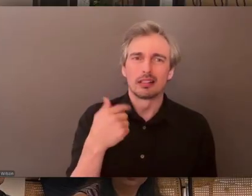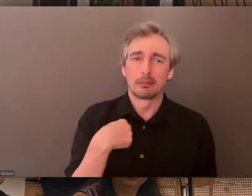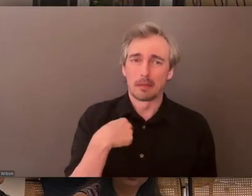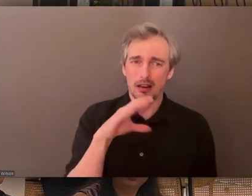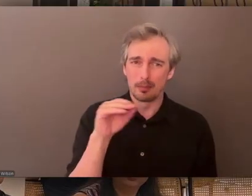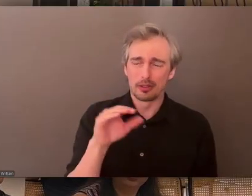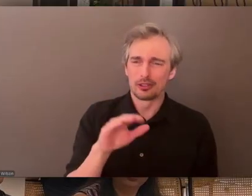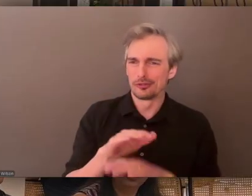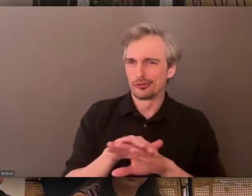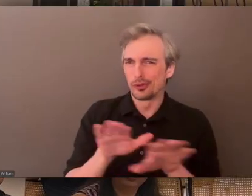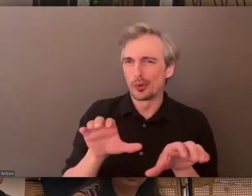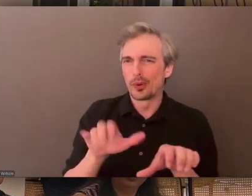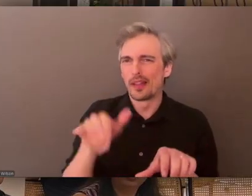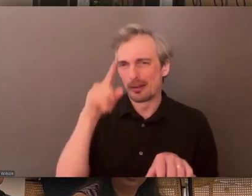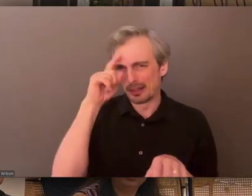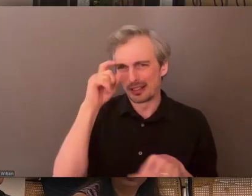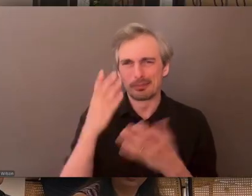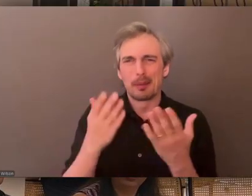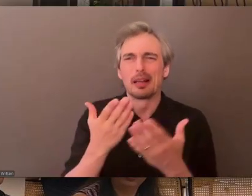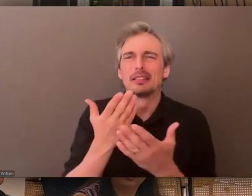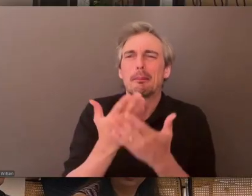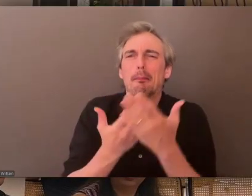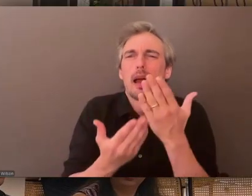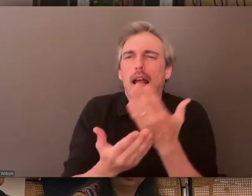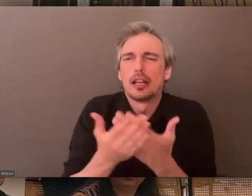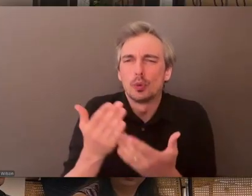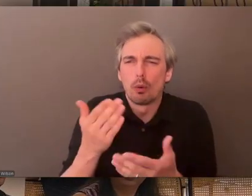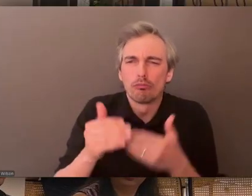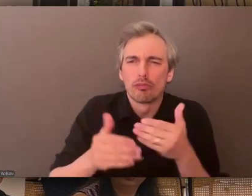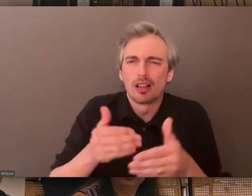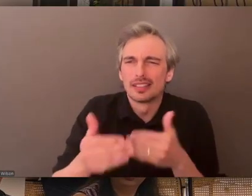これを改善するためのアイデアはありますか？ そうですね。